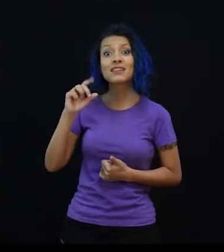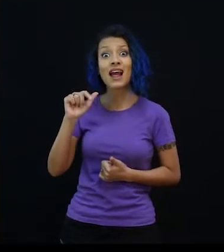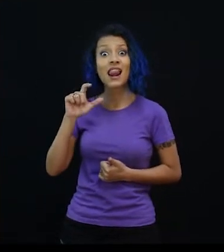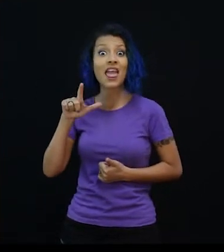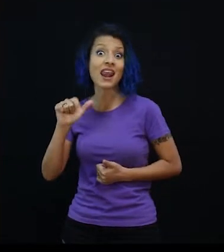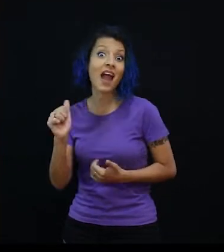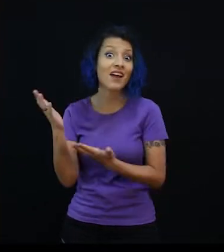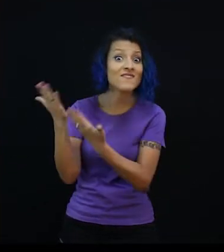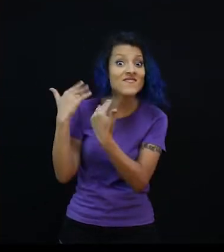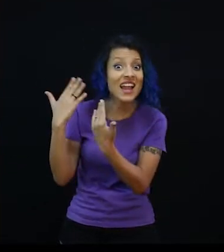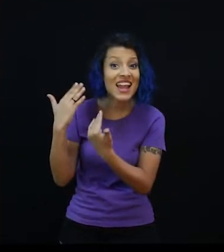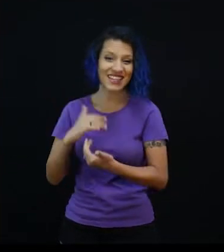Pode vir, Madalena.